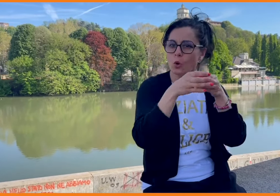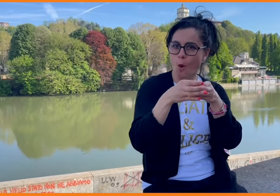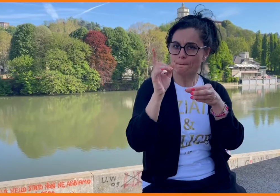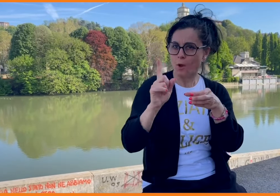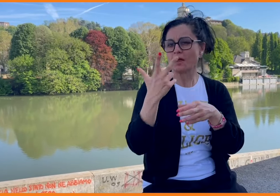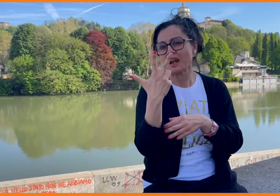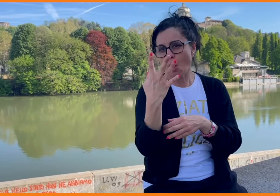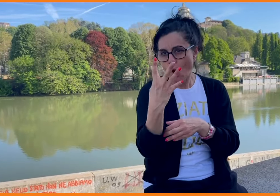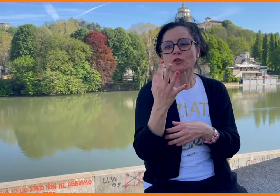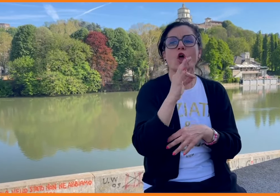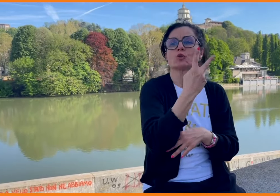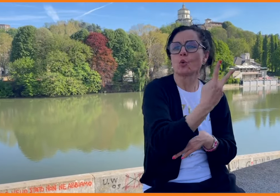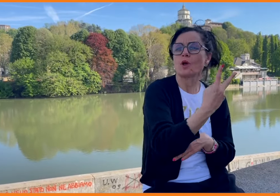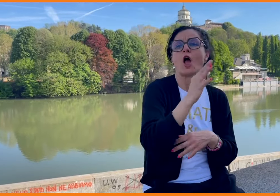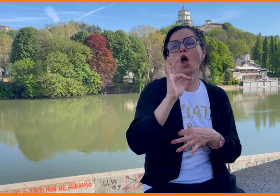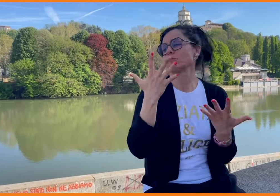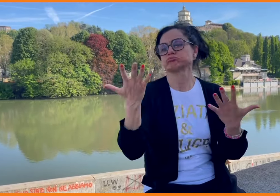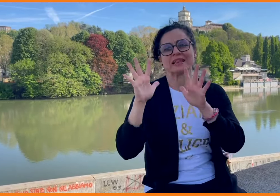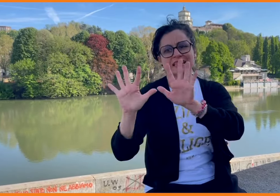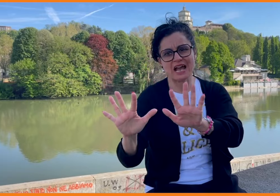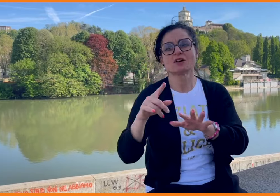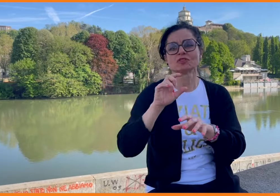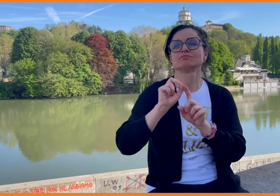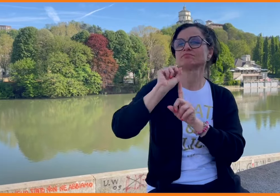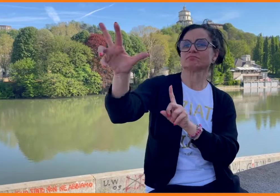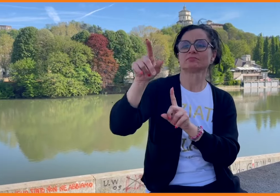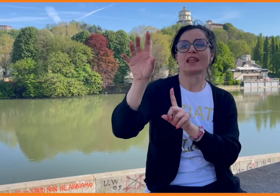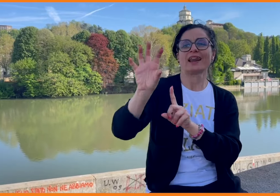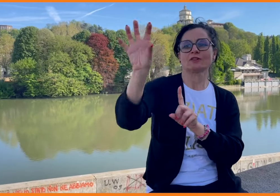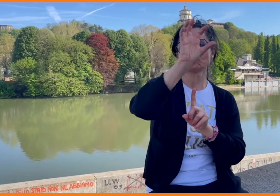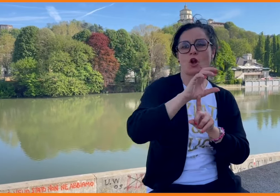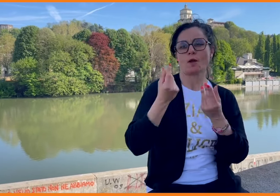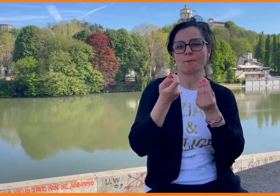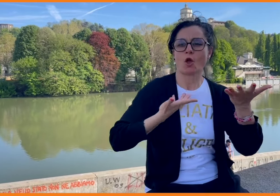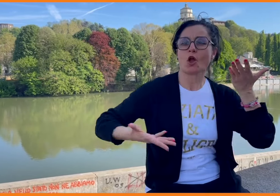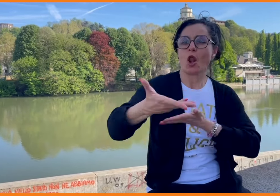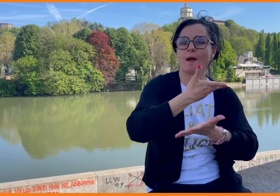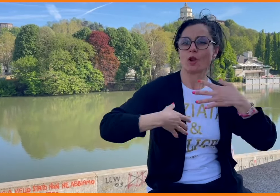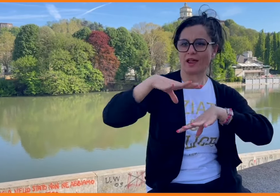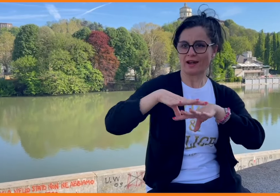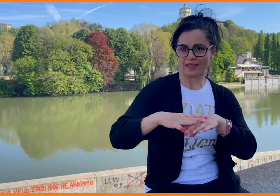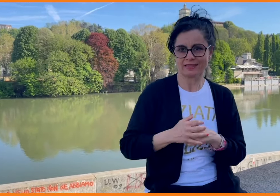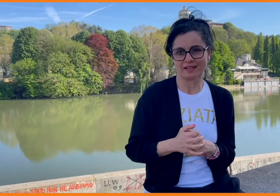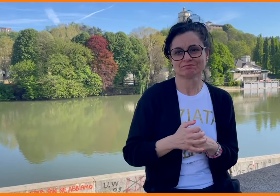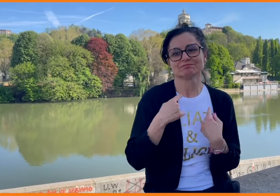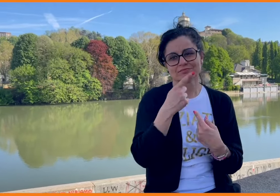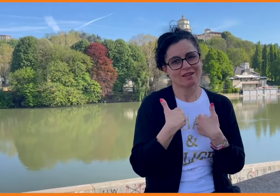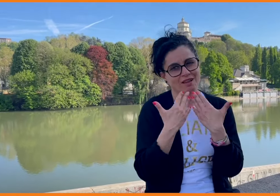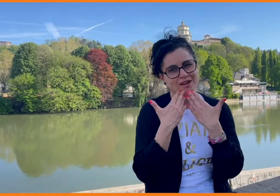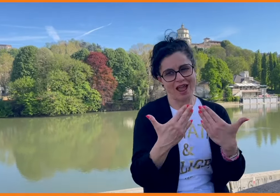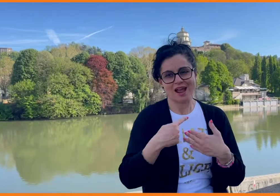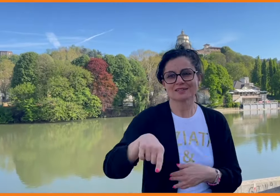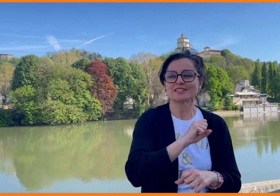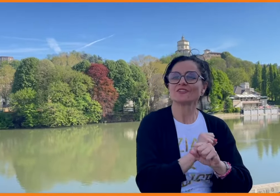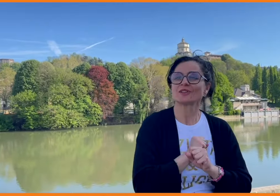Ciascun gruppo avvertirà il proprio Consiglio Regionale di riferimento sempre in un’ottica di collaborazione. Desidero ringraziarvi per la fiducia.